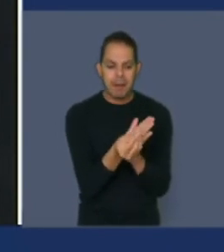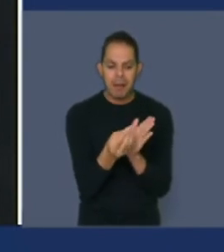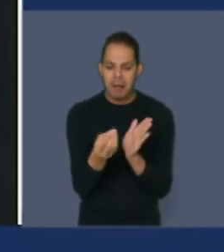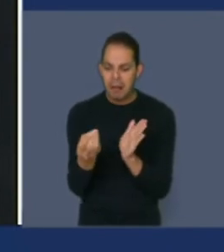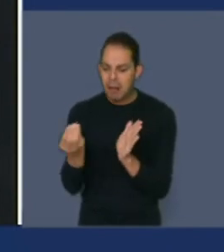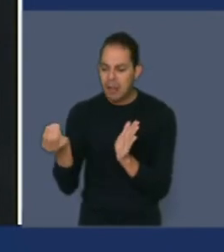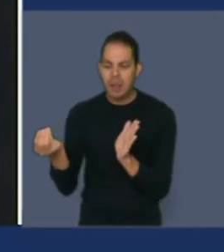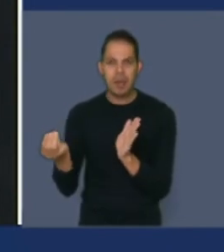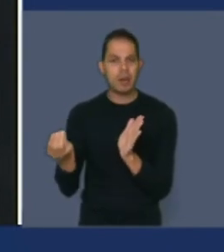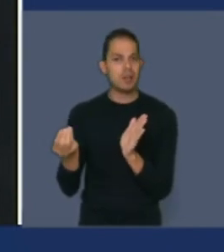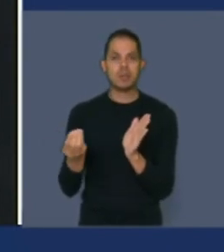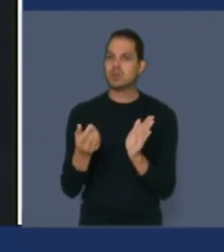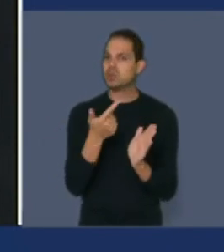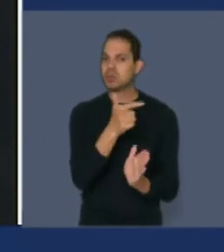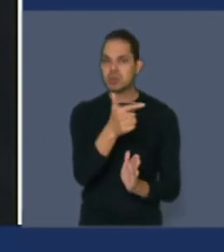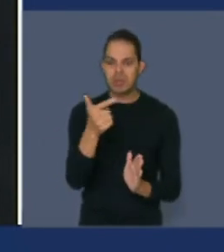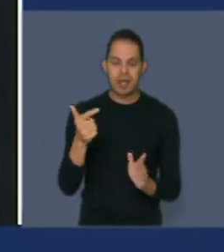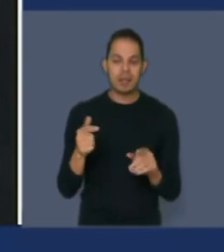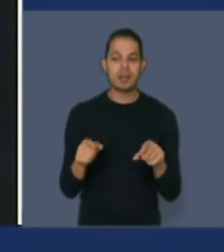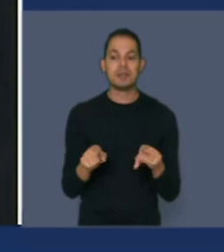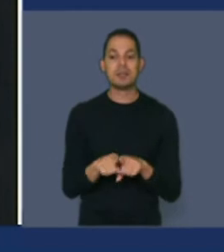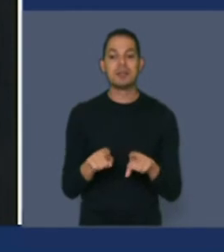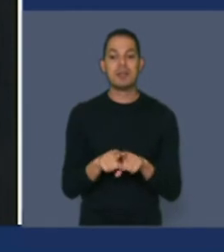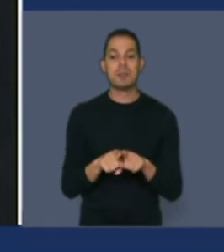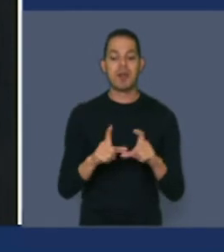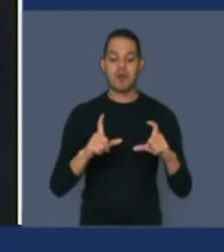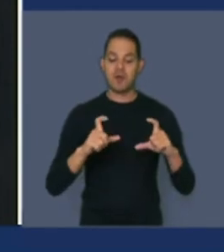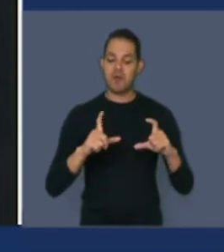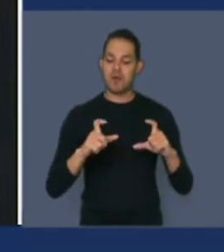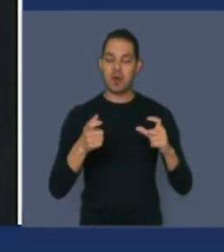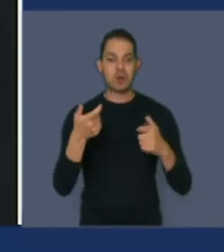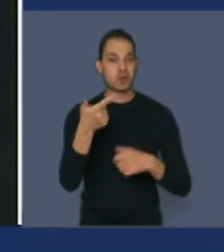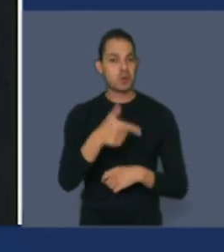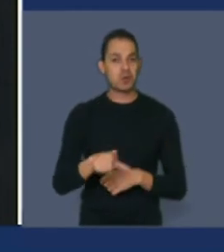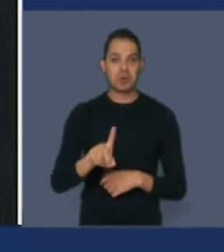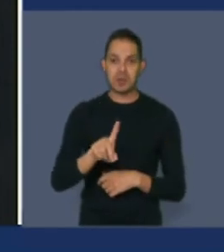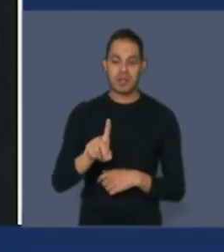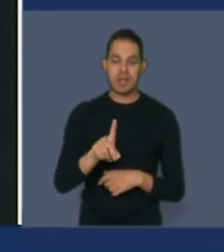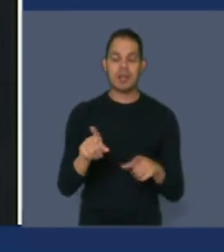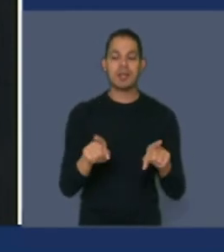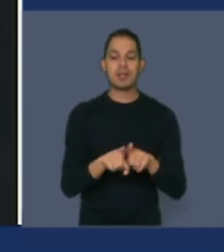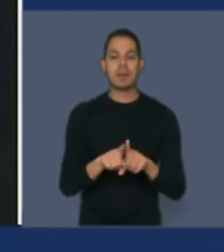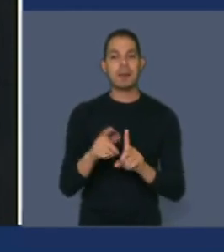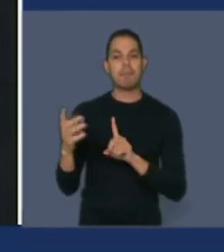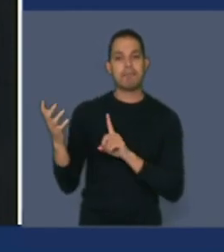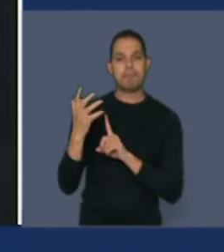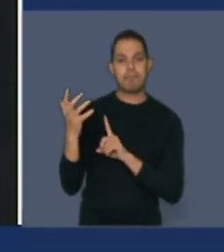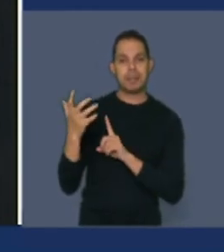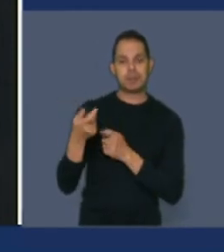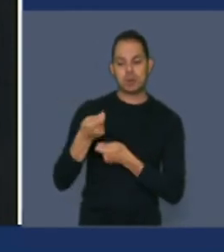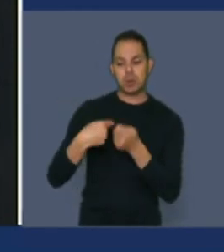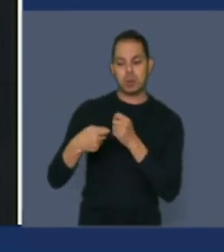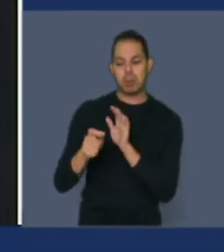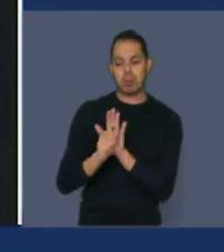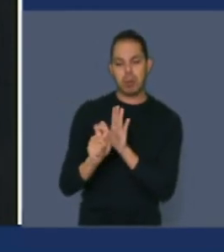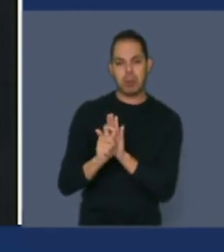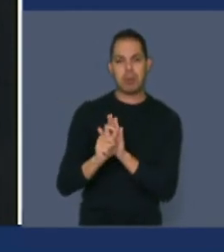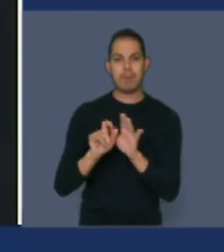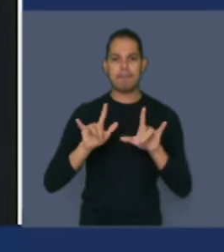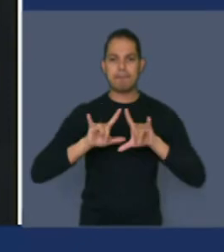NEGÓCIO DE TIRAR FOTO, NÃO TEM ESSE NEGÓCIO DE LEVAR PRESSÃO DE TRAFICANTE, DE MILÍCIA, DE CORONEL DA POLÍTICA DO ESTADO, NÃO TEM ESSE NEGÓCIO. VOCÊ SABE